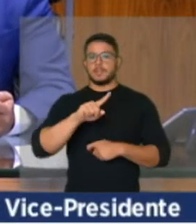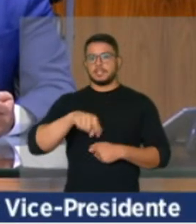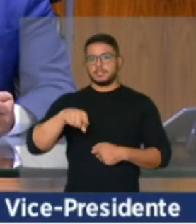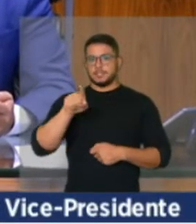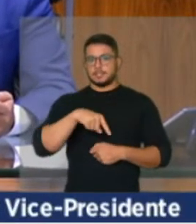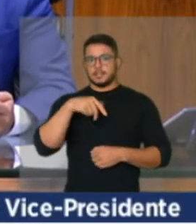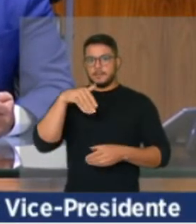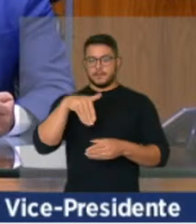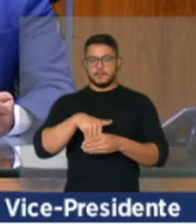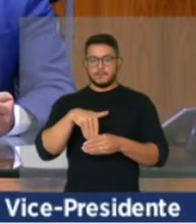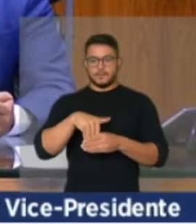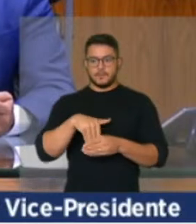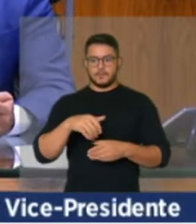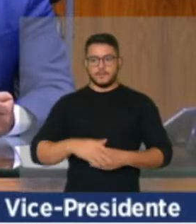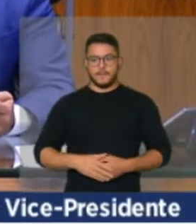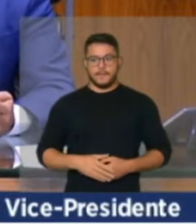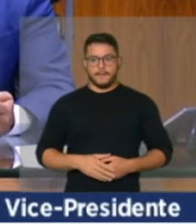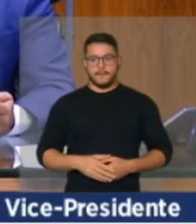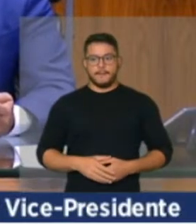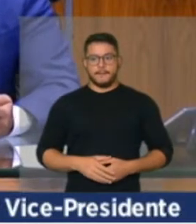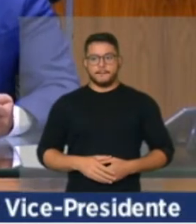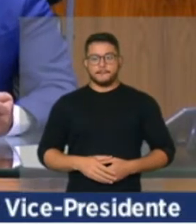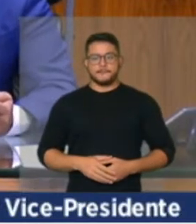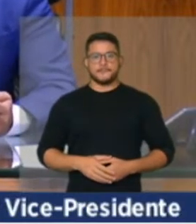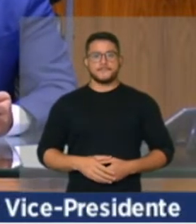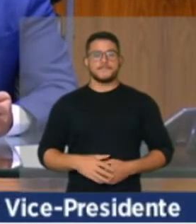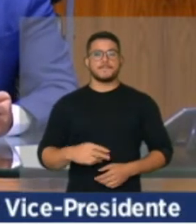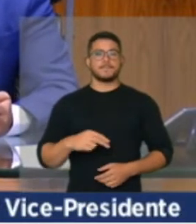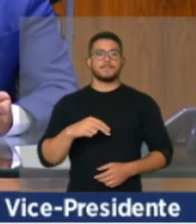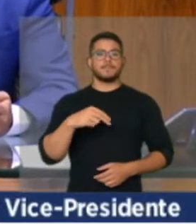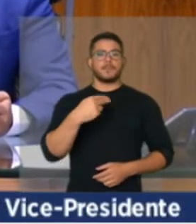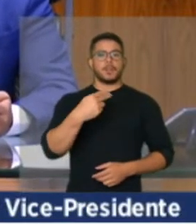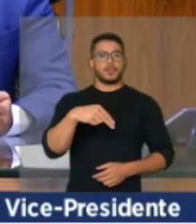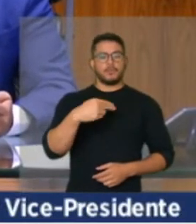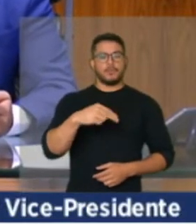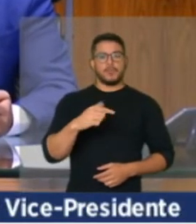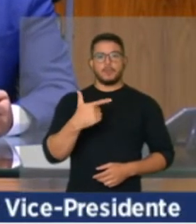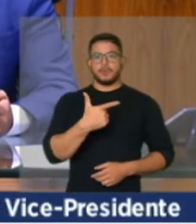NOVEMBRO DE 2018 O PRESIDENTE RODRIGO MAIA CANCELOU UMA VOTAÇÃO NO PL DAS FEDERAÇÕ